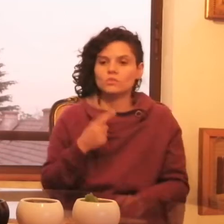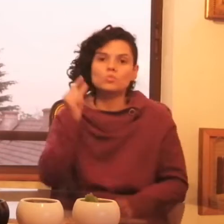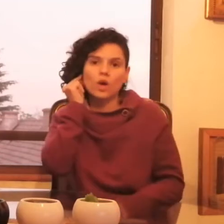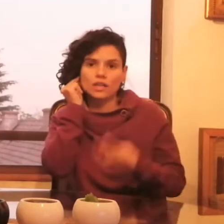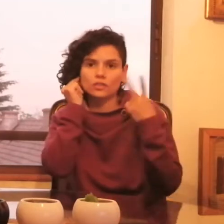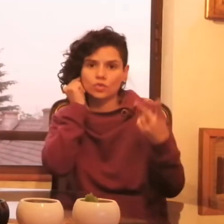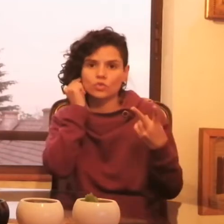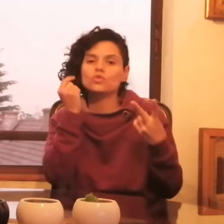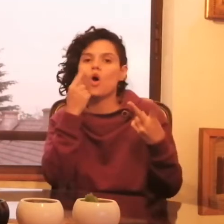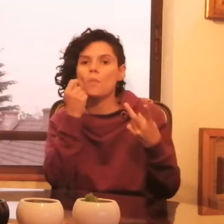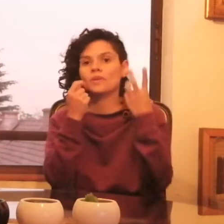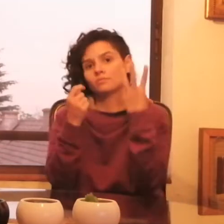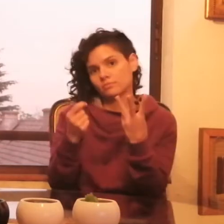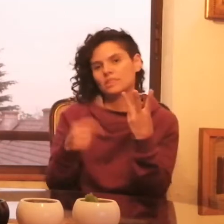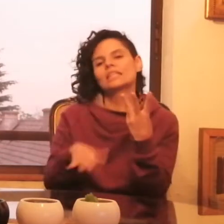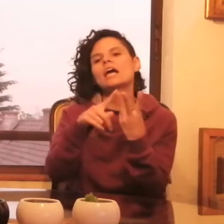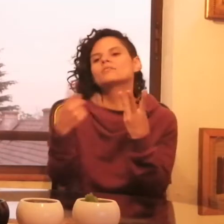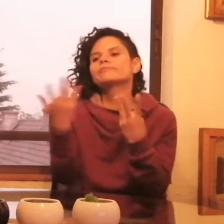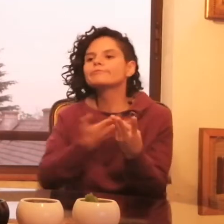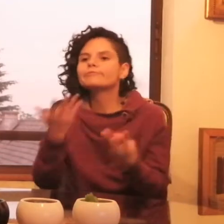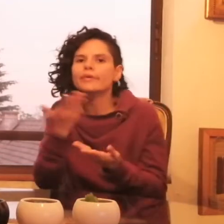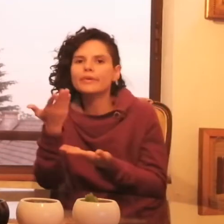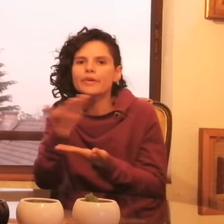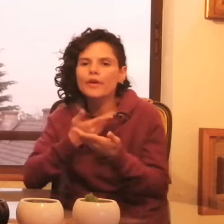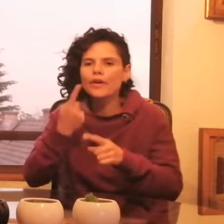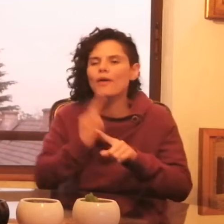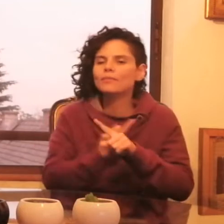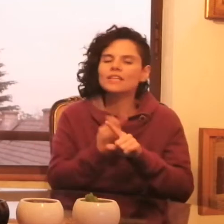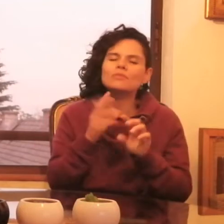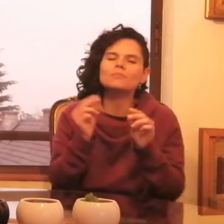como en tono coloquial o tono de radioteatro, entonces esa cuestión no